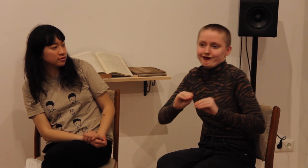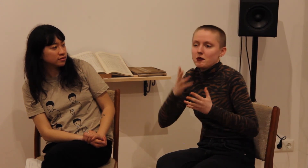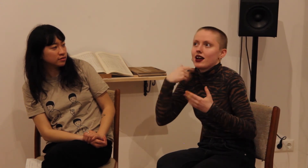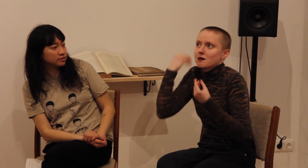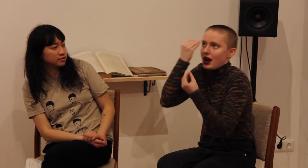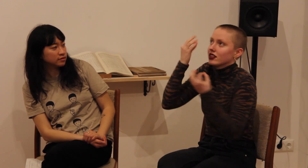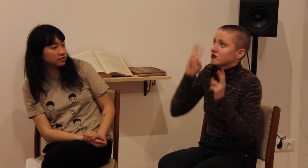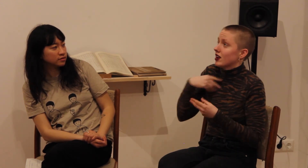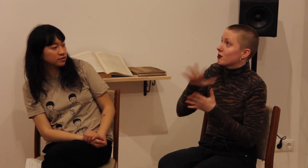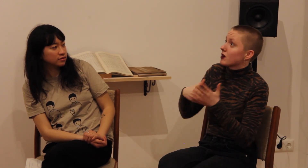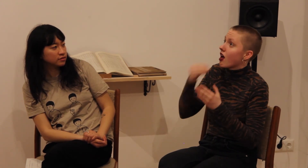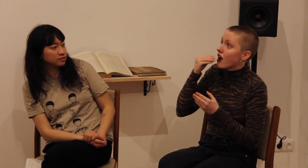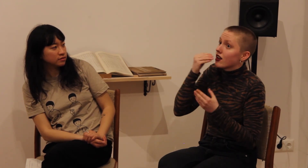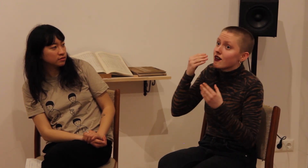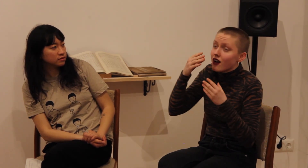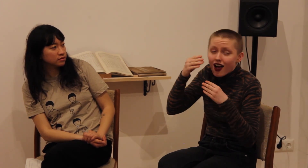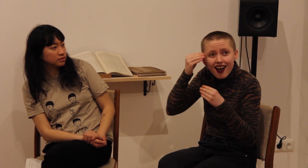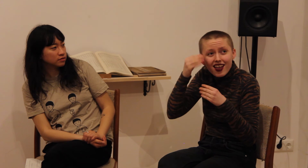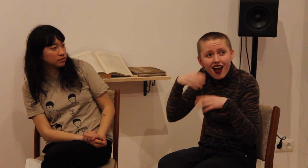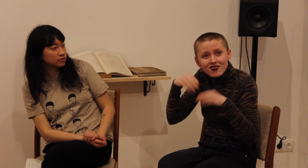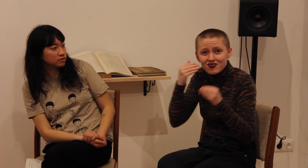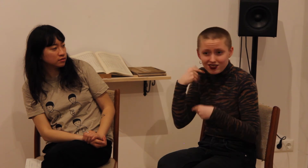Ich wurde also lautsprachig erzogen.